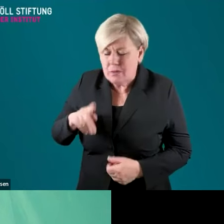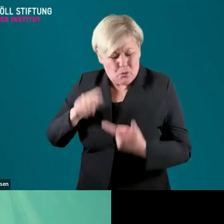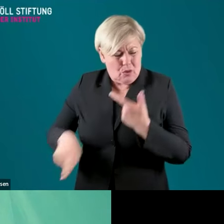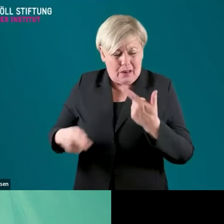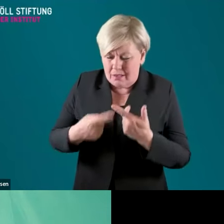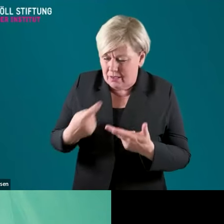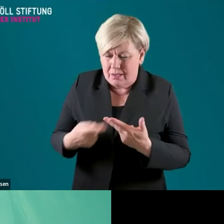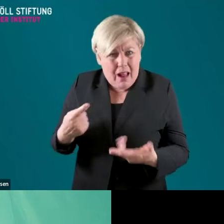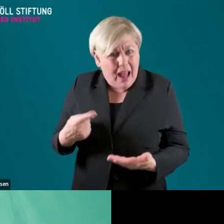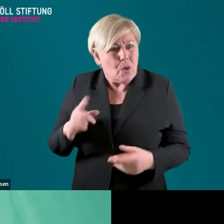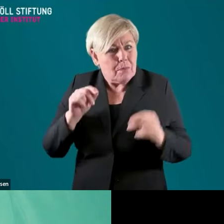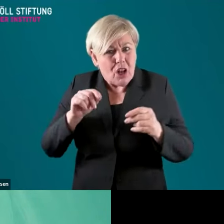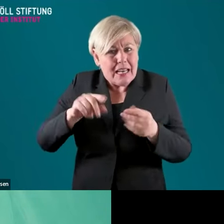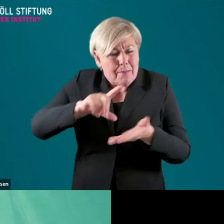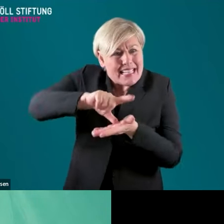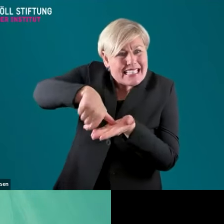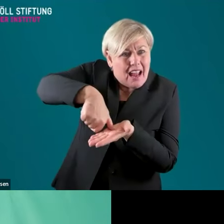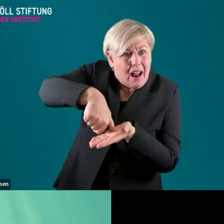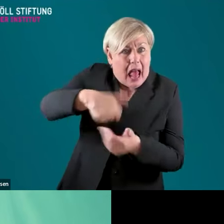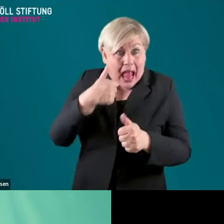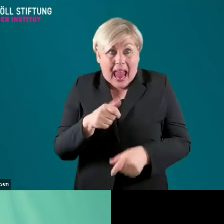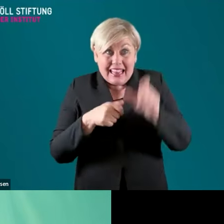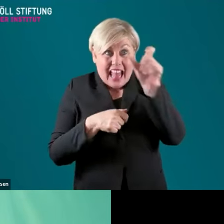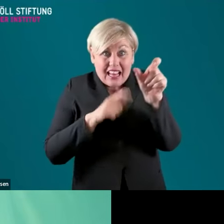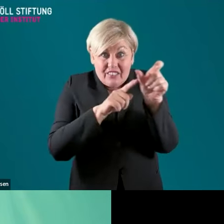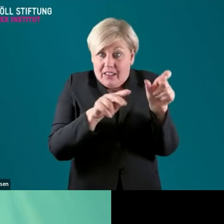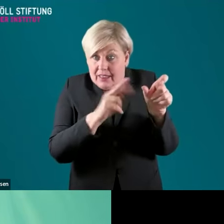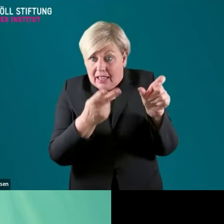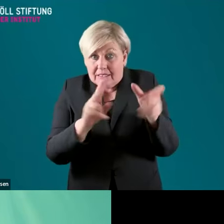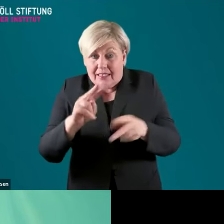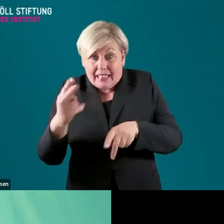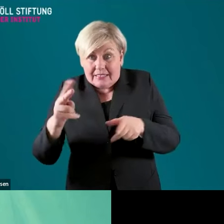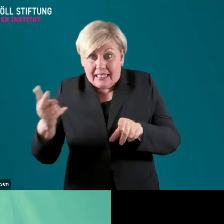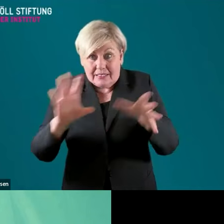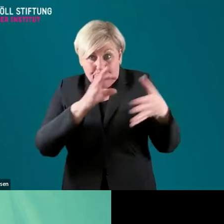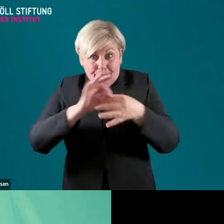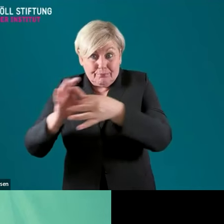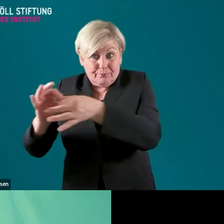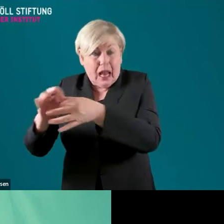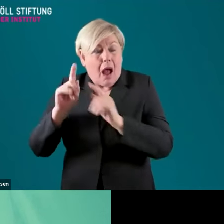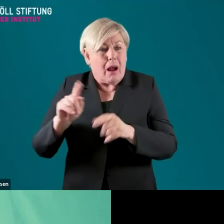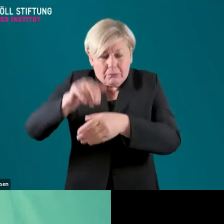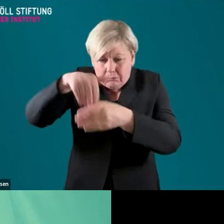Das heißt, ein Narrativ verweist auf das nächste. Aber es steckt eigentlich nichts dahinter und es kommt dann schon wieder.